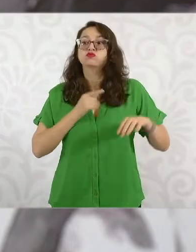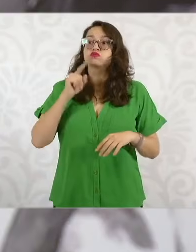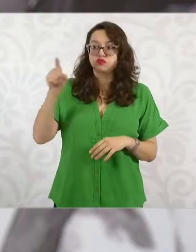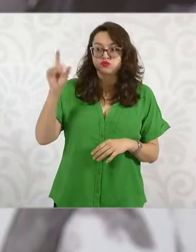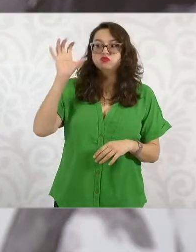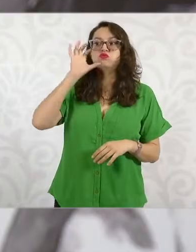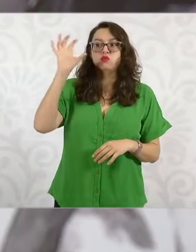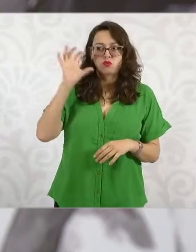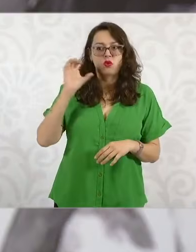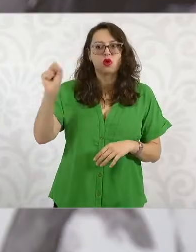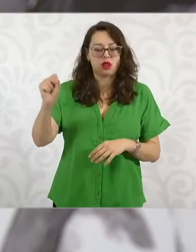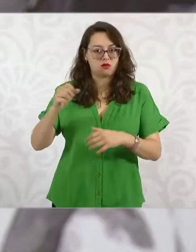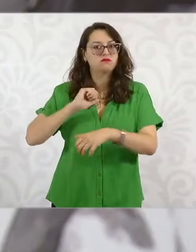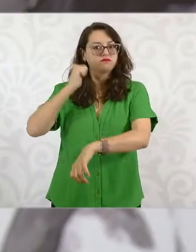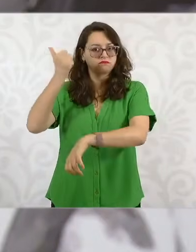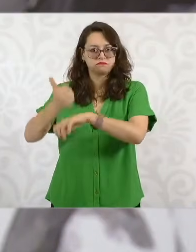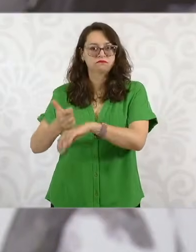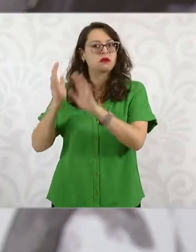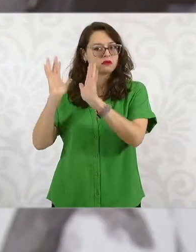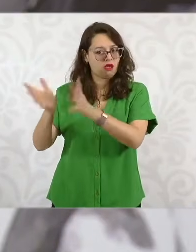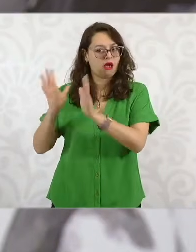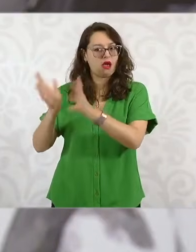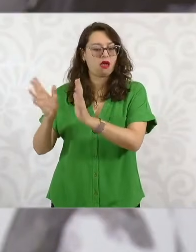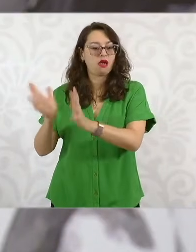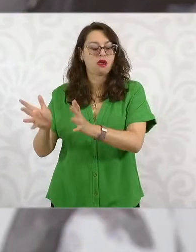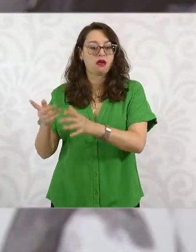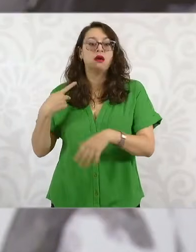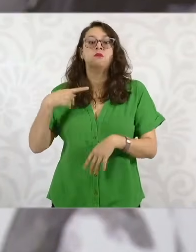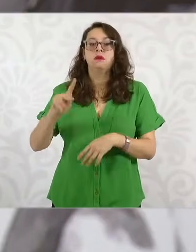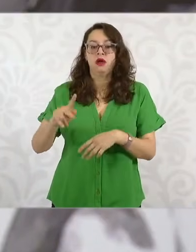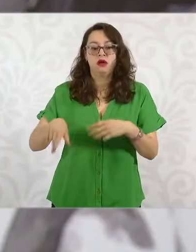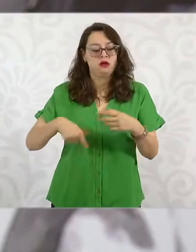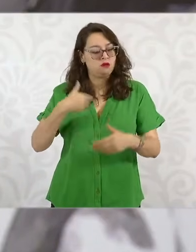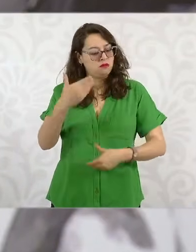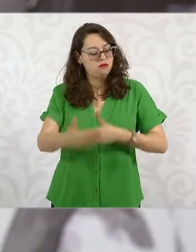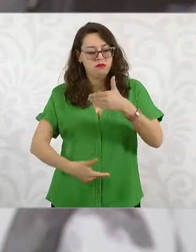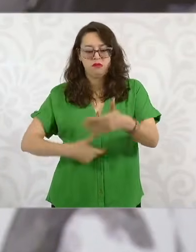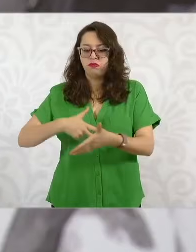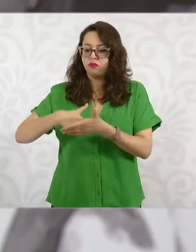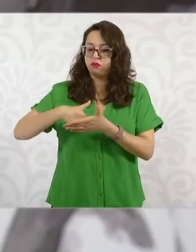que es una realidad ya ese primer proyecto, sino a seguir invirtiendo con esta planta de Toluca.